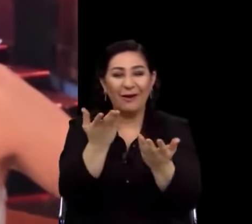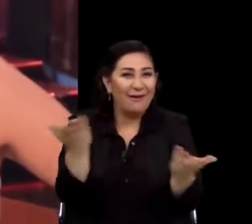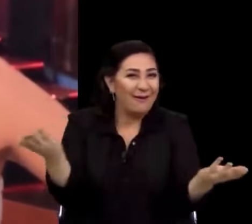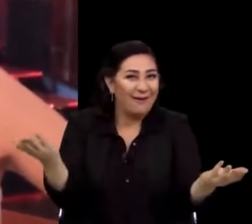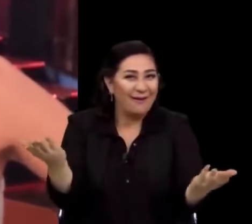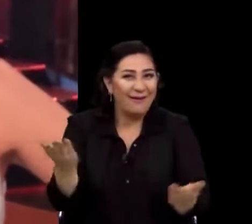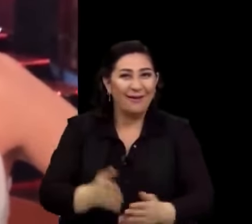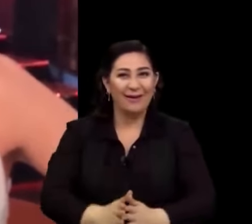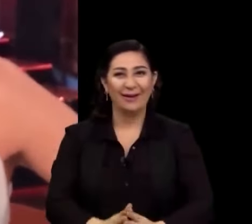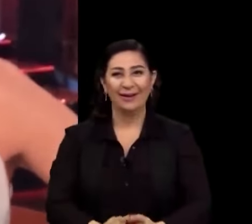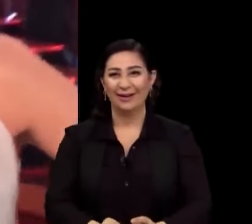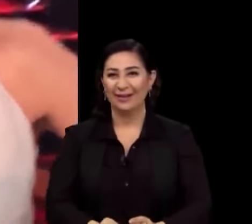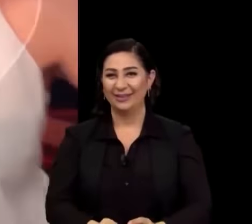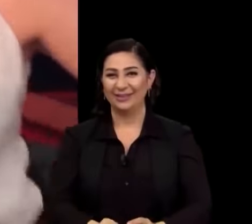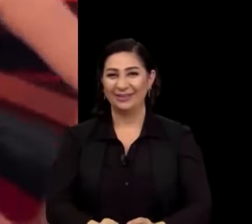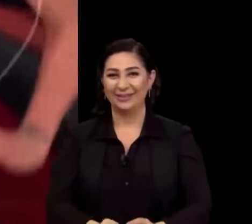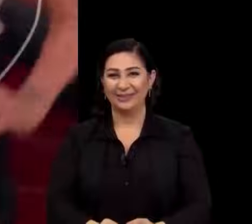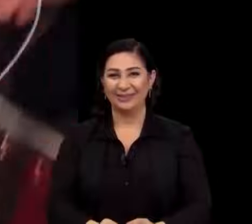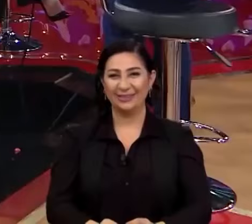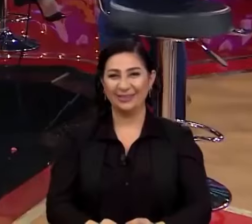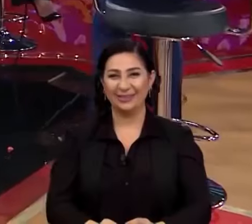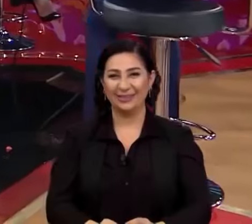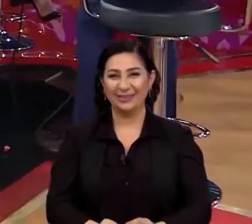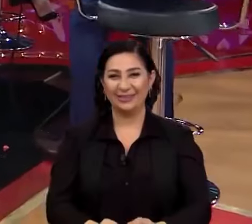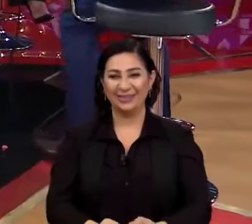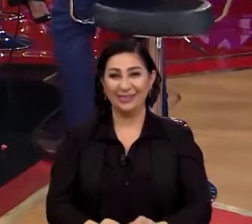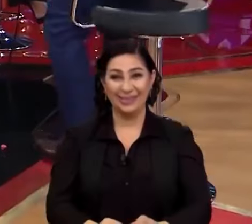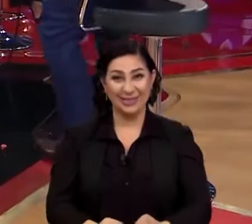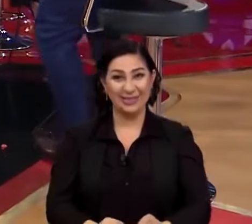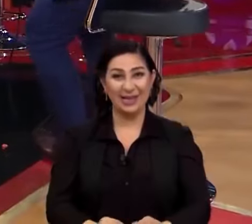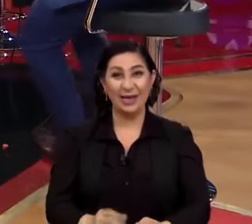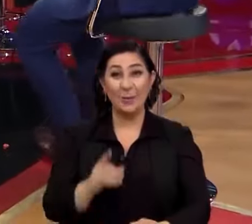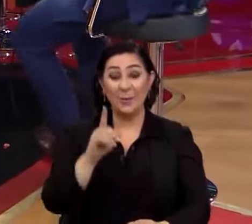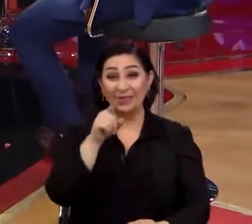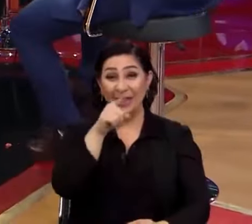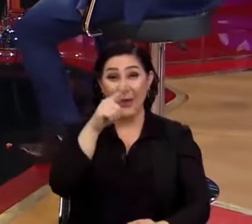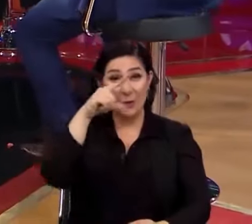Aa bu kafa bu vücuda yakıştı daha iyi oldu Evet bak senin gözlerin Vallahi ona